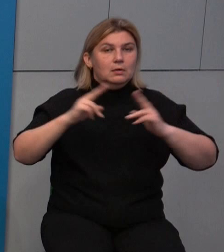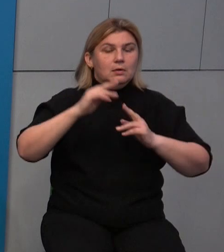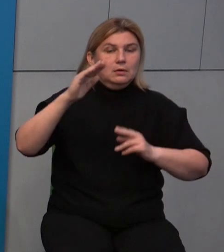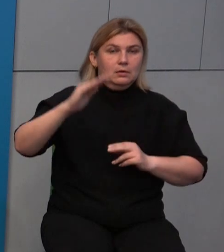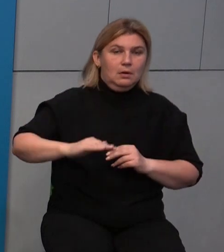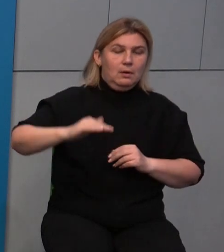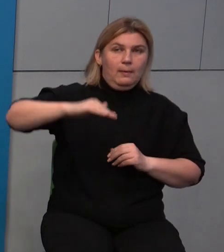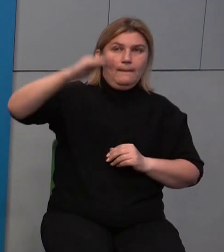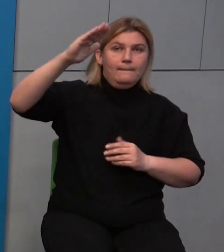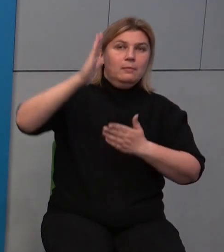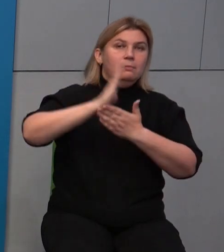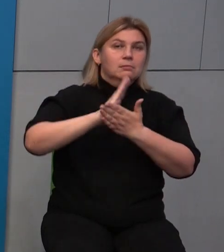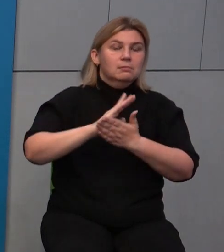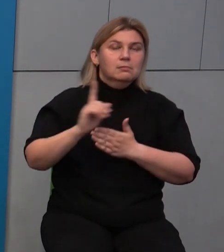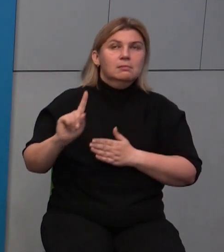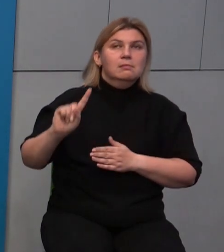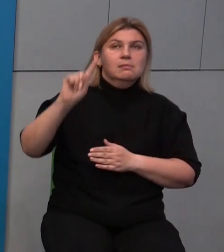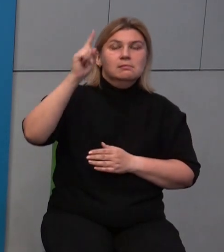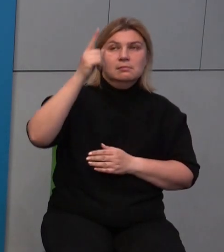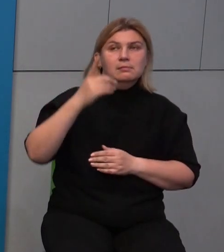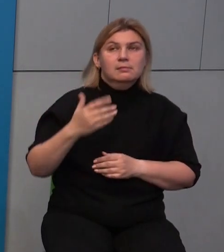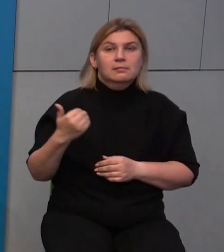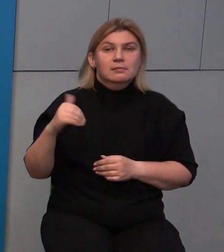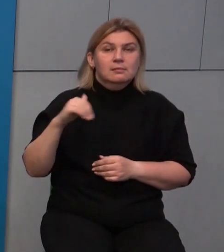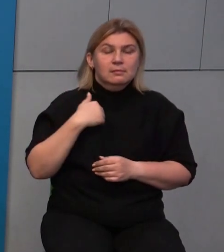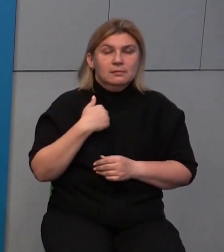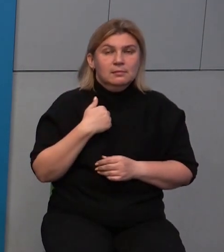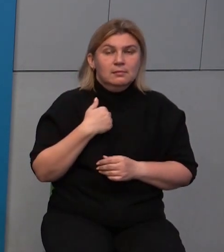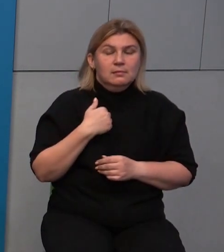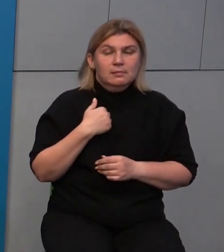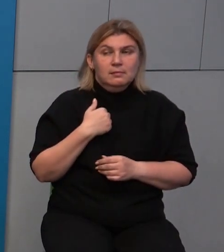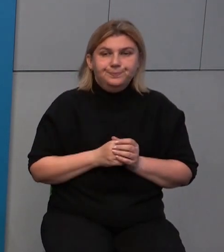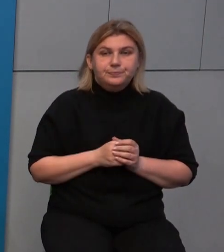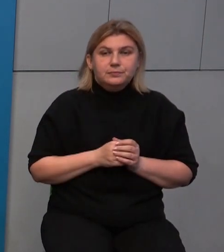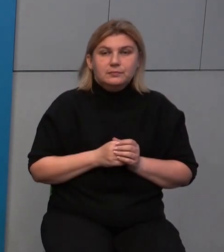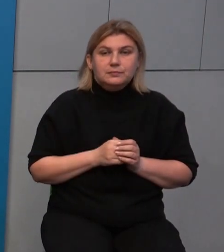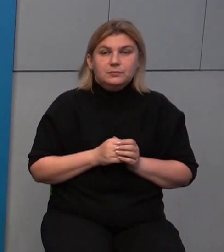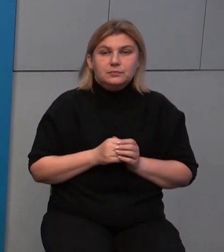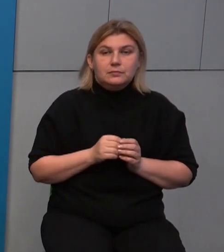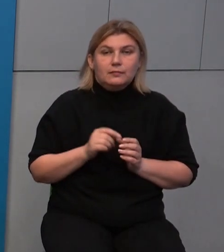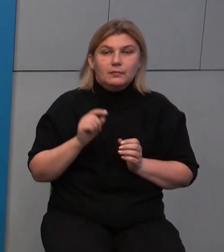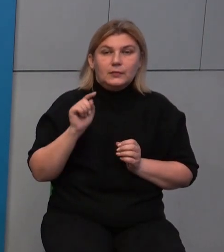potem był wysoki, więc nie trzeba było po prostu tego jakoś szczególnie wymyślać.